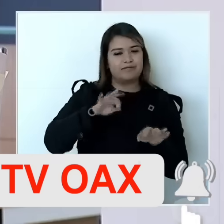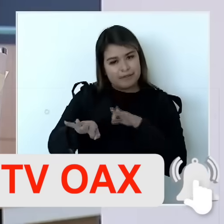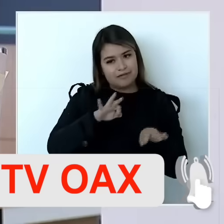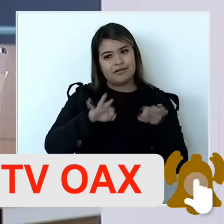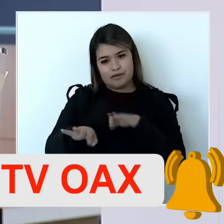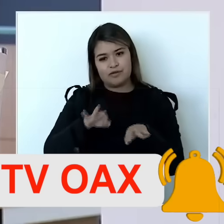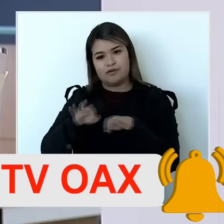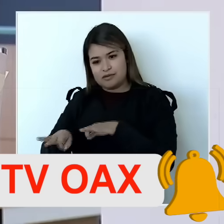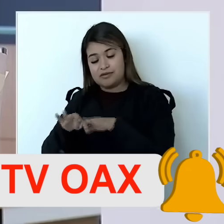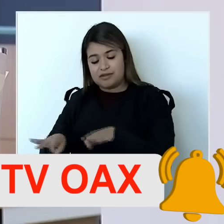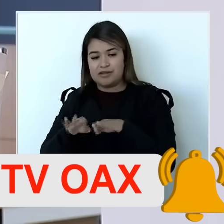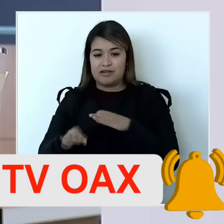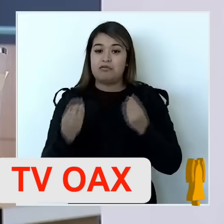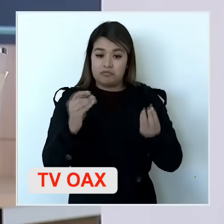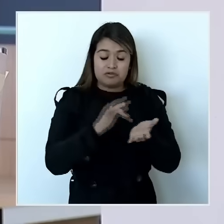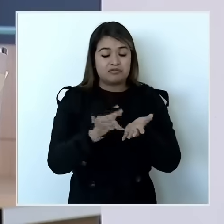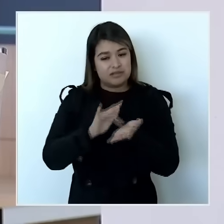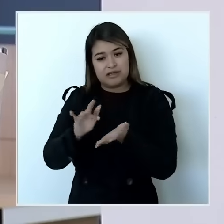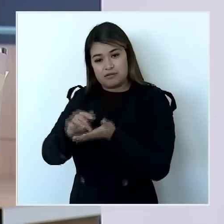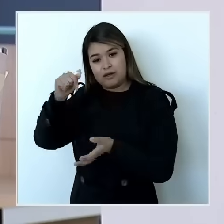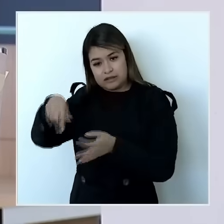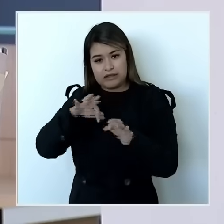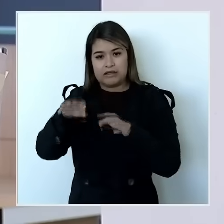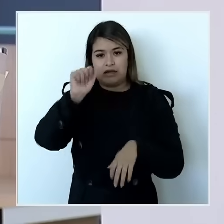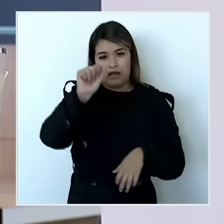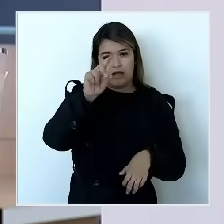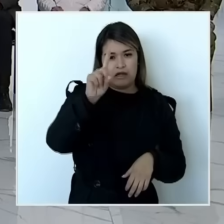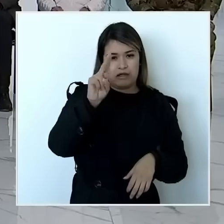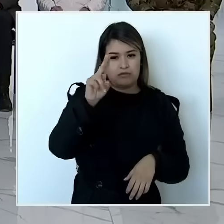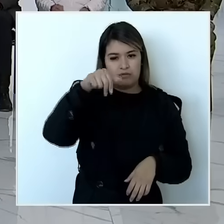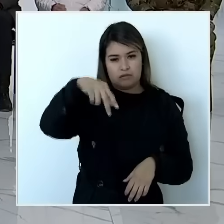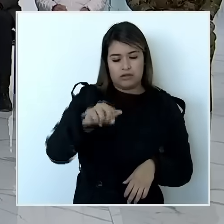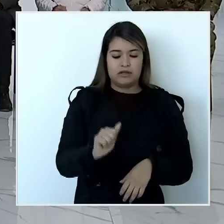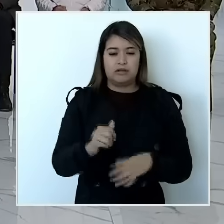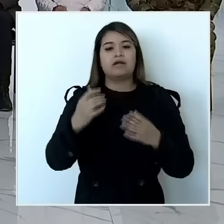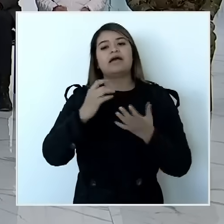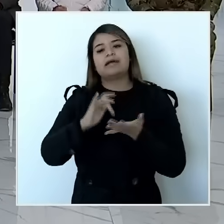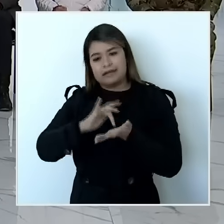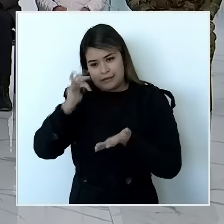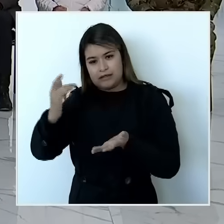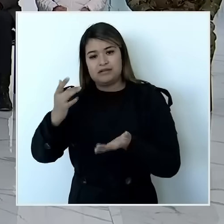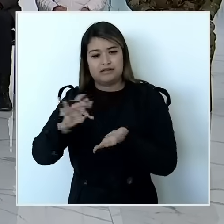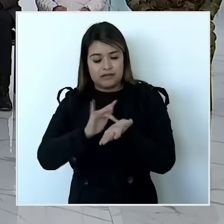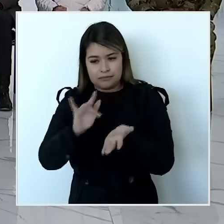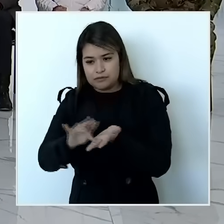aduanero de las áreas técnicas, operativas y administrativas que sirven a México con disciplina